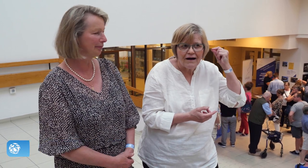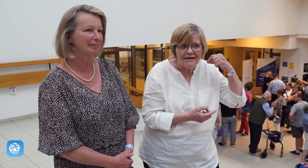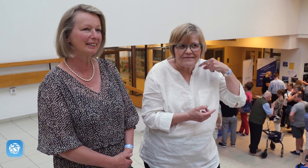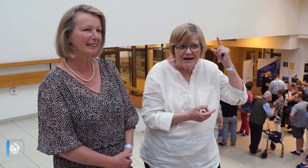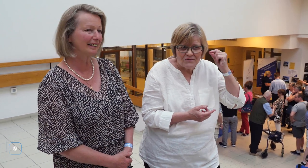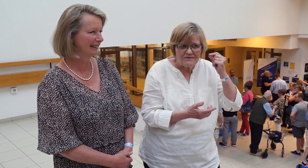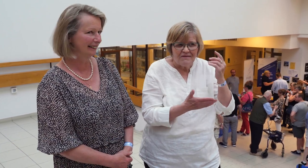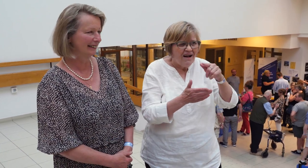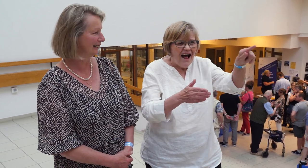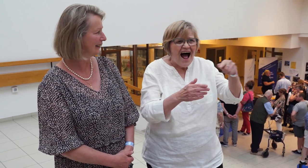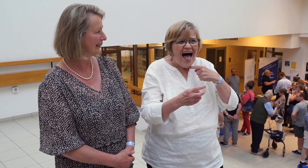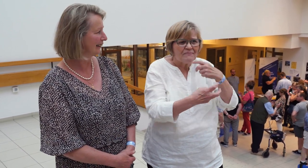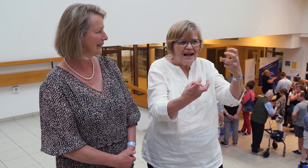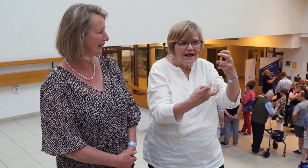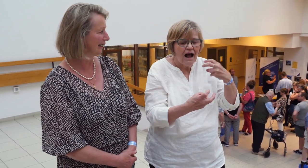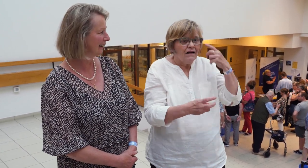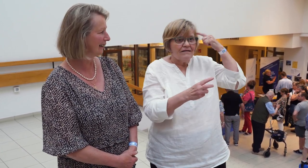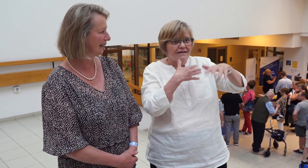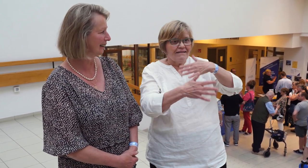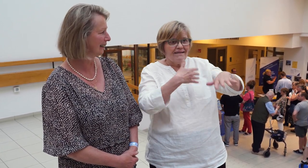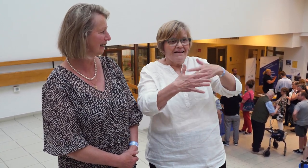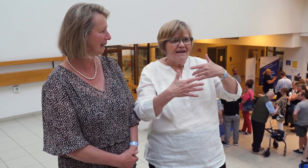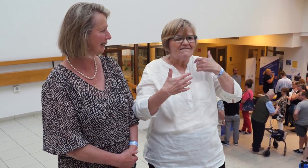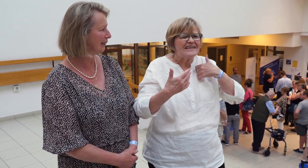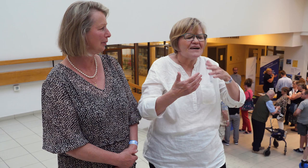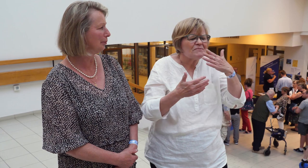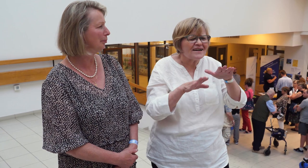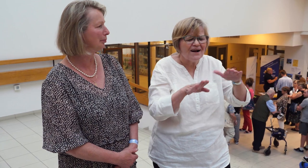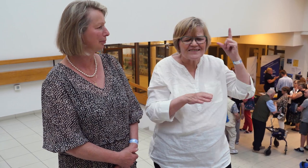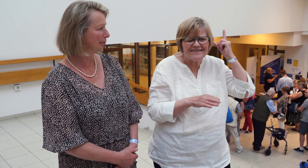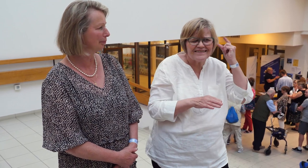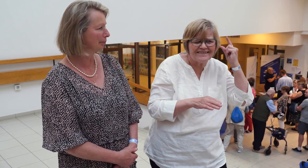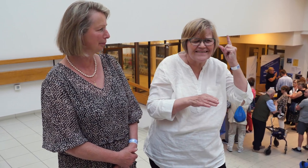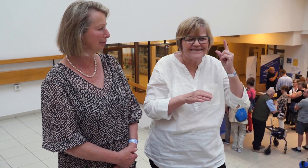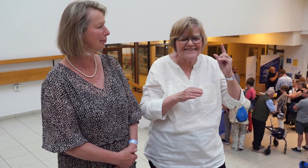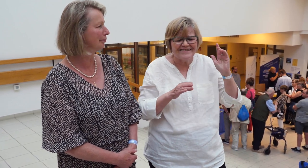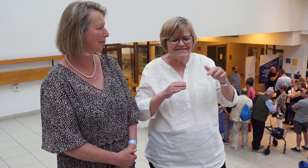koska yleisön meteli olisi sekoittanut ajatukseni.